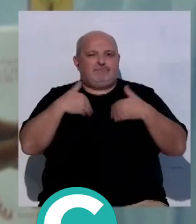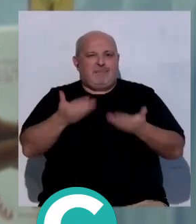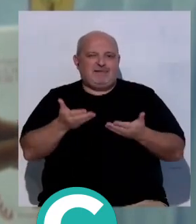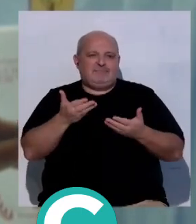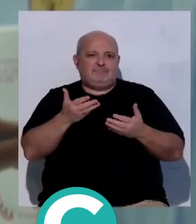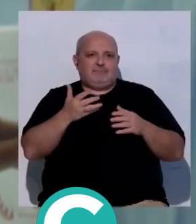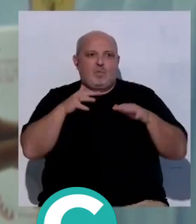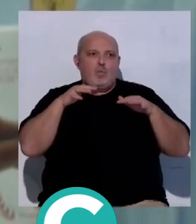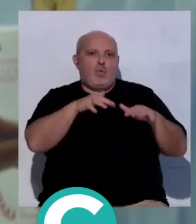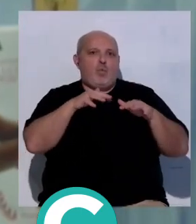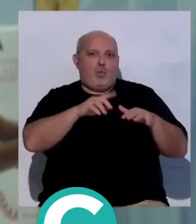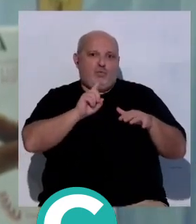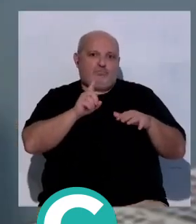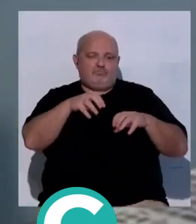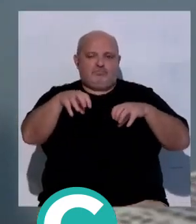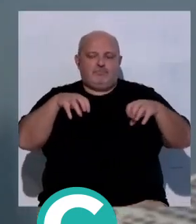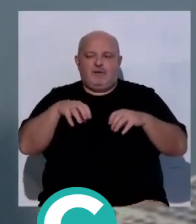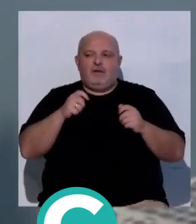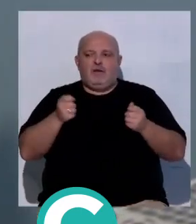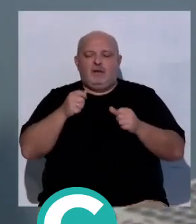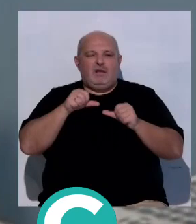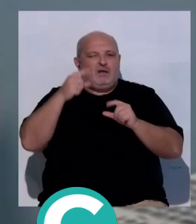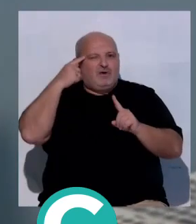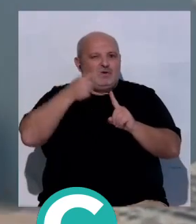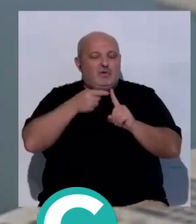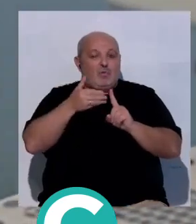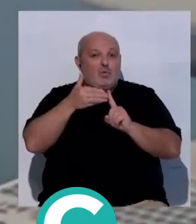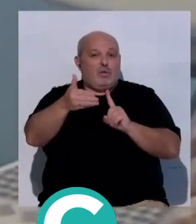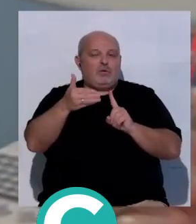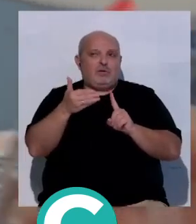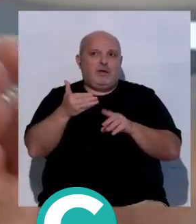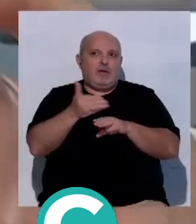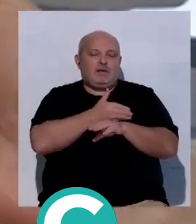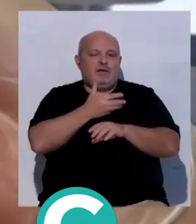actividad asistencial diaria la campaña es lo que pretende no cuando antes antes se vacune la gente